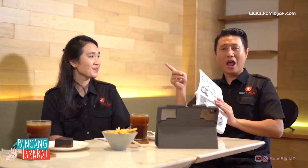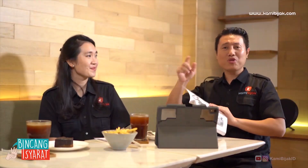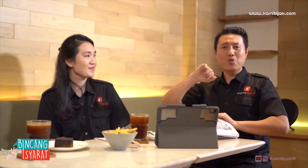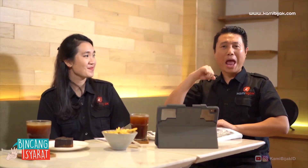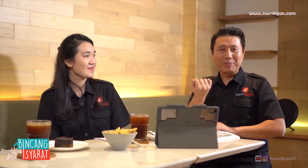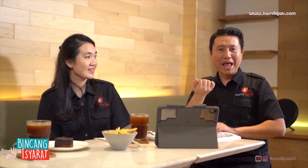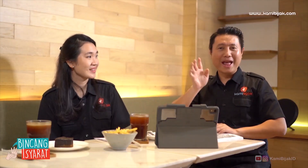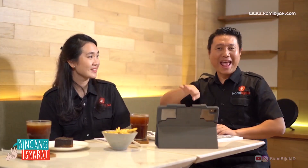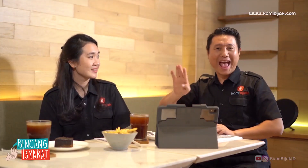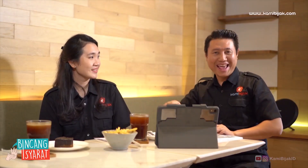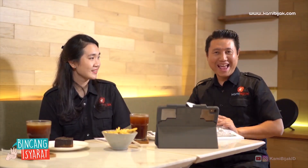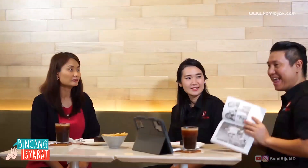Ini ada suami dan anaknya.